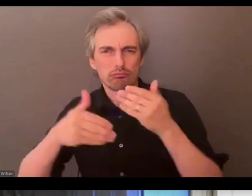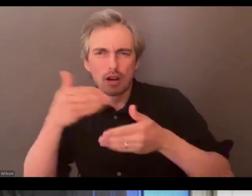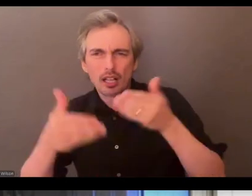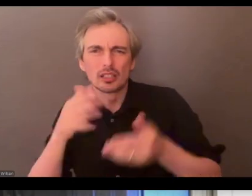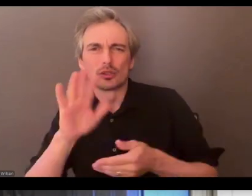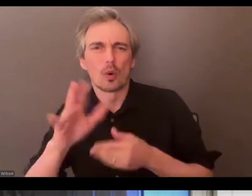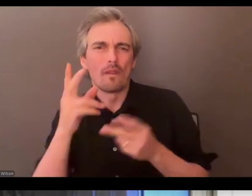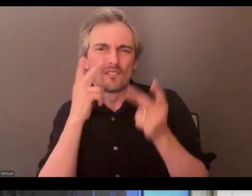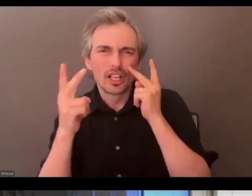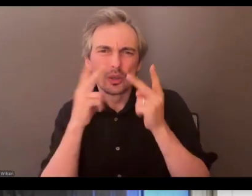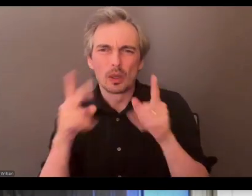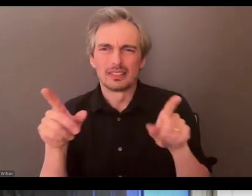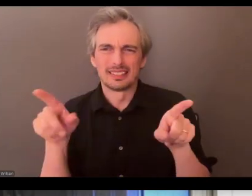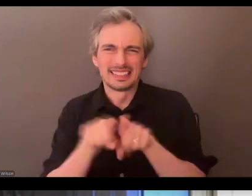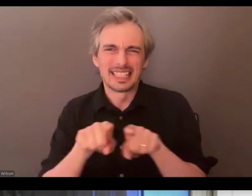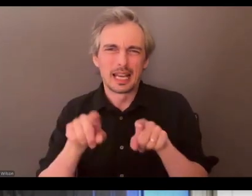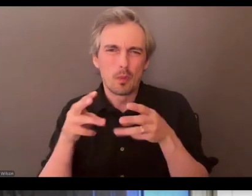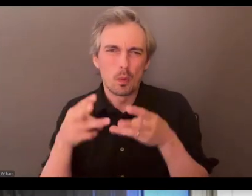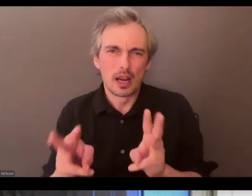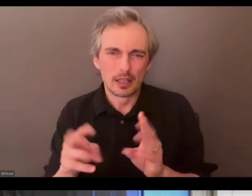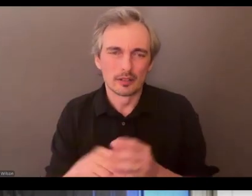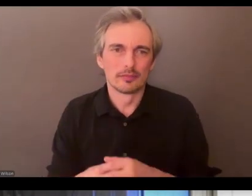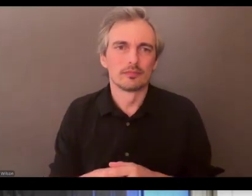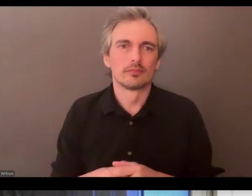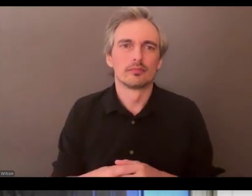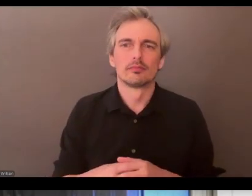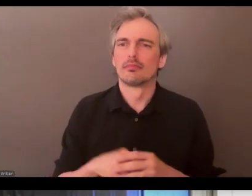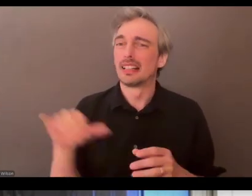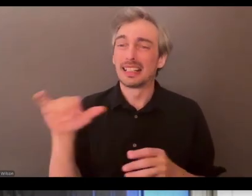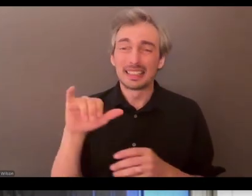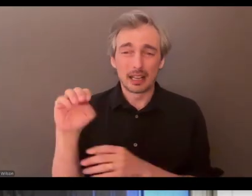教育におけるマルチモ ーダル学習のようなものです。